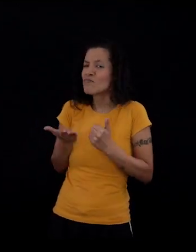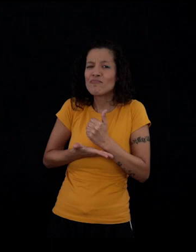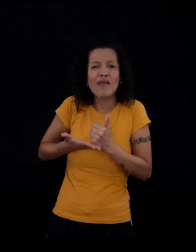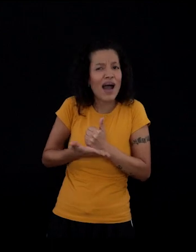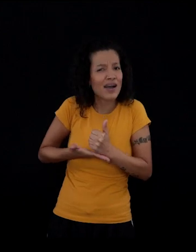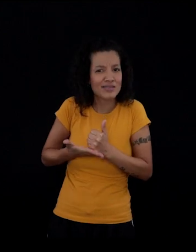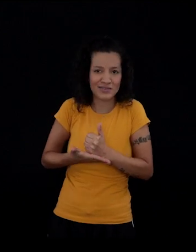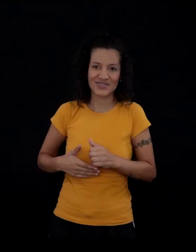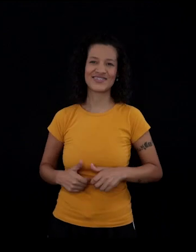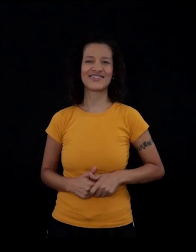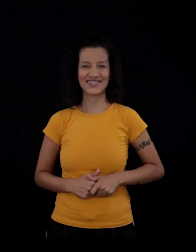É o basicão.